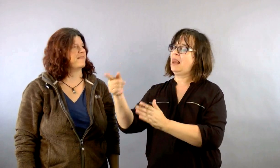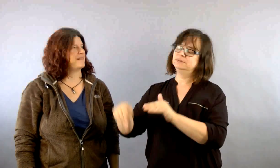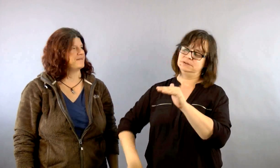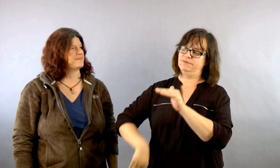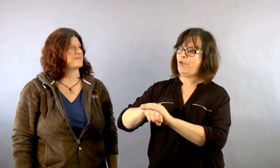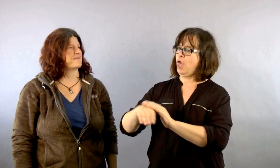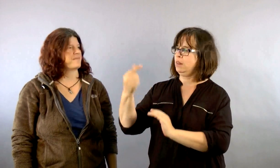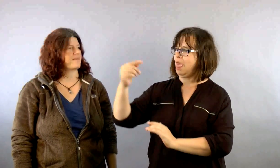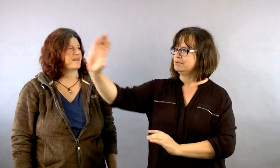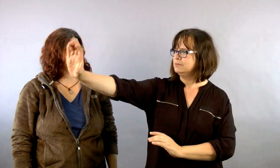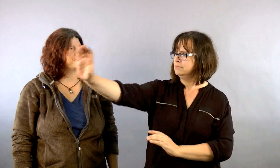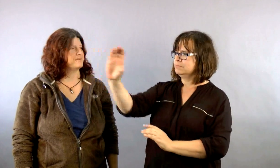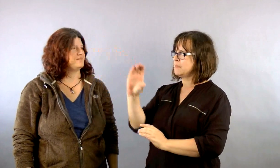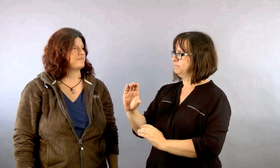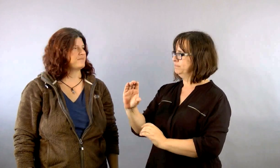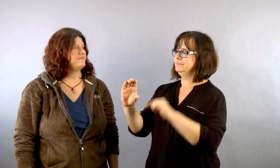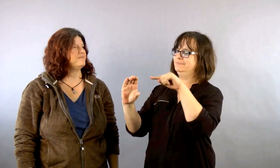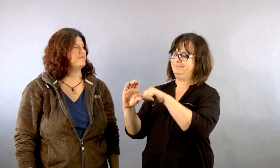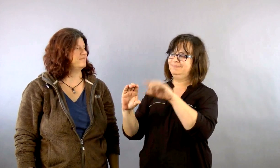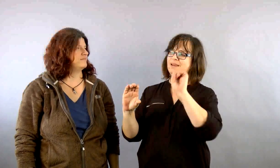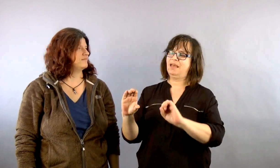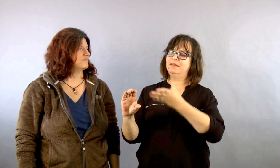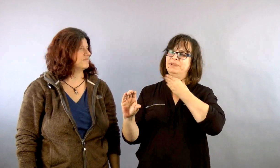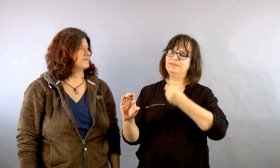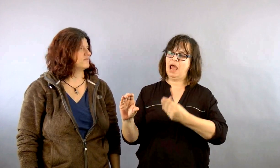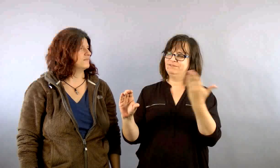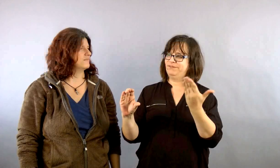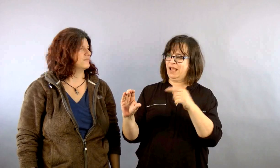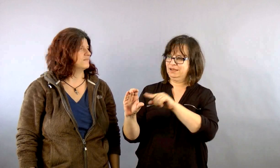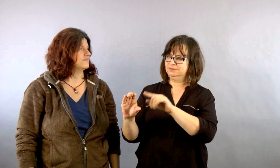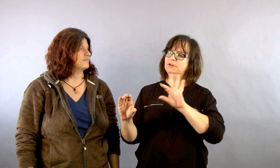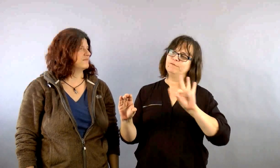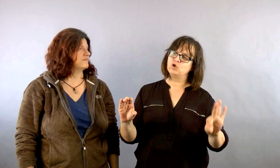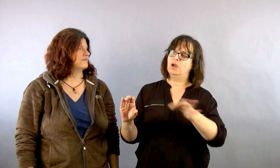und bleibt vollständig in der eigenen Kirchengemeinde. Davon wird auch bei uns wieder - je nach Bedarf -